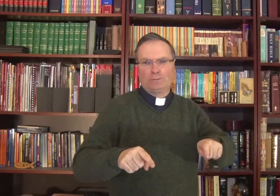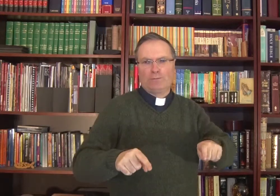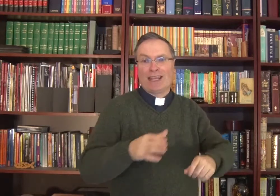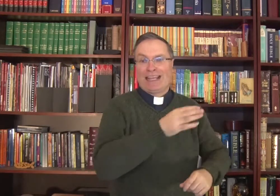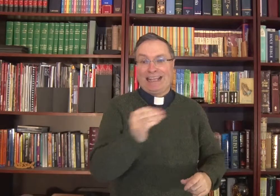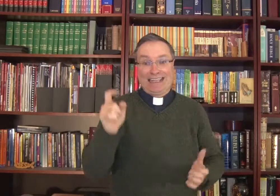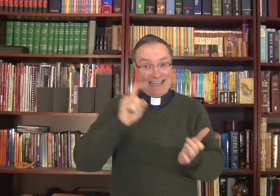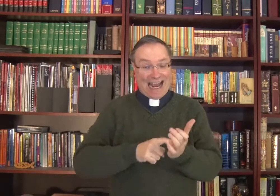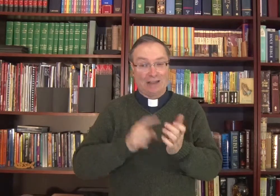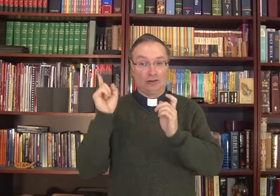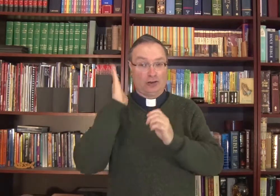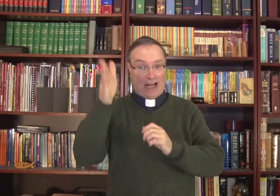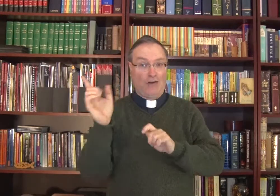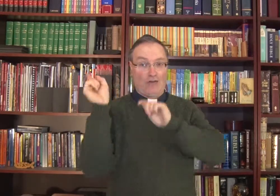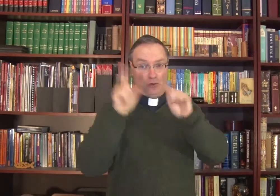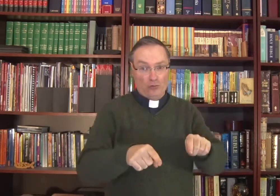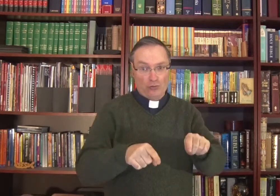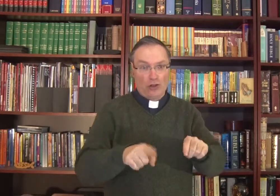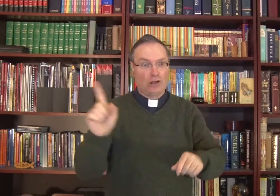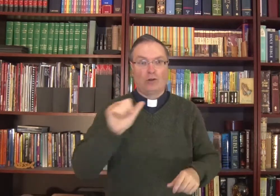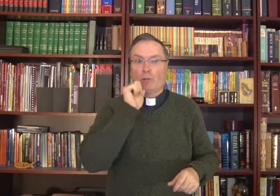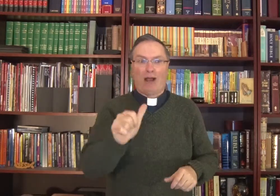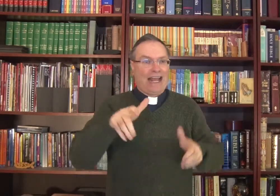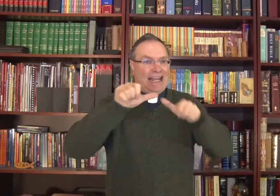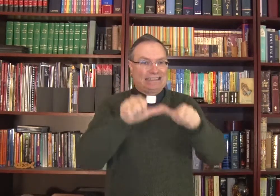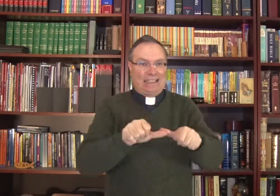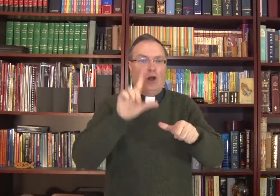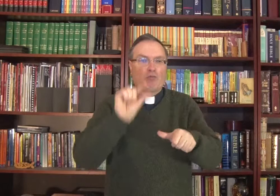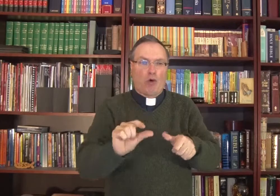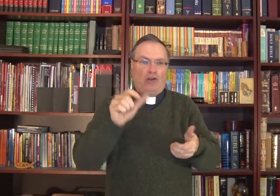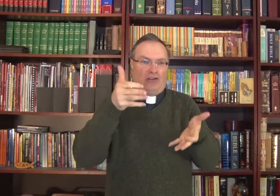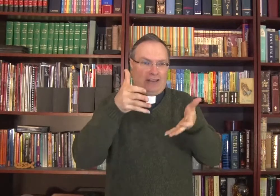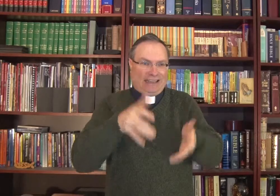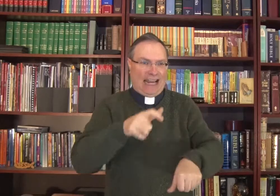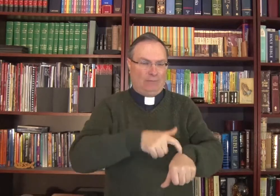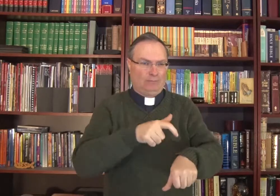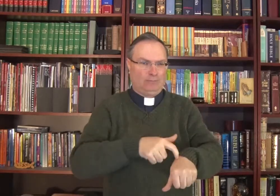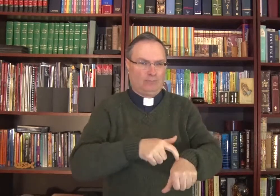Et quand il sera venu, il ne doit rester que peu de temps.